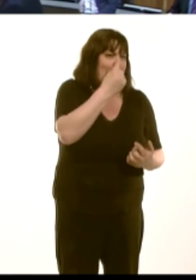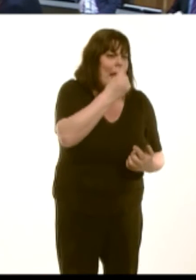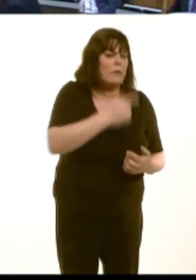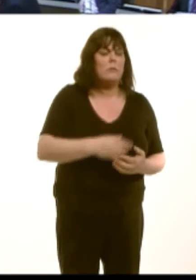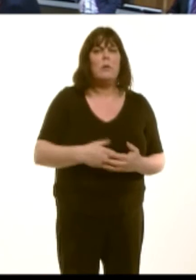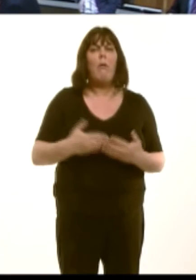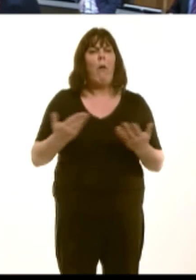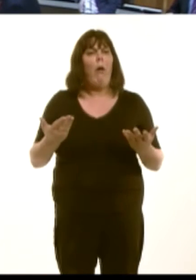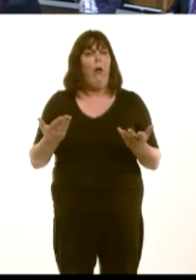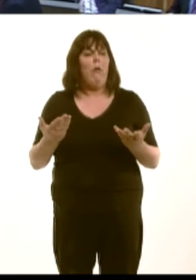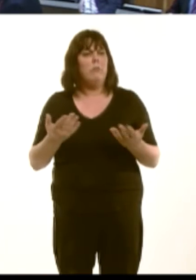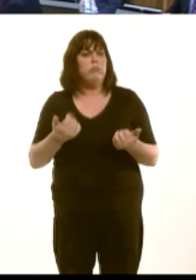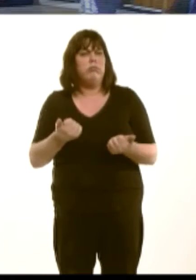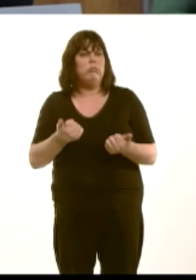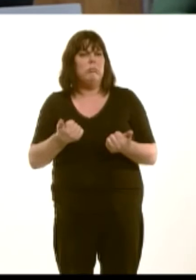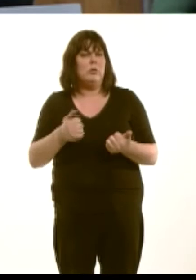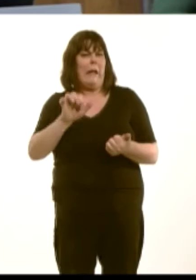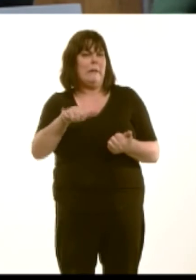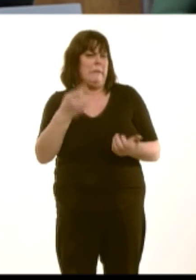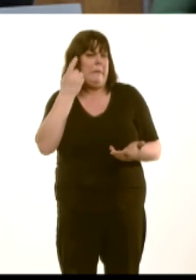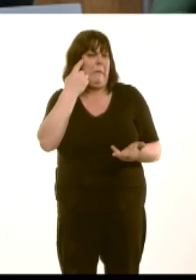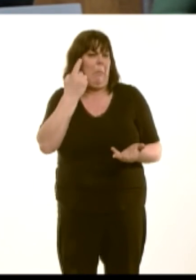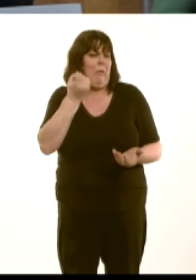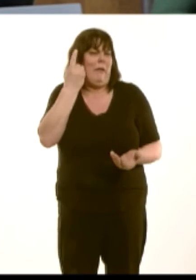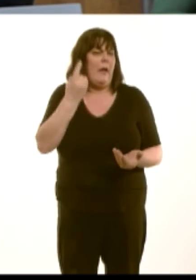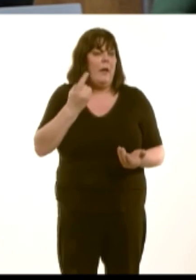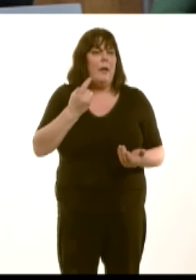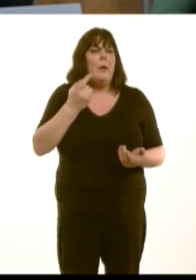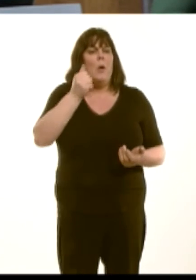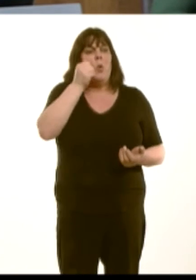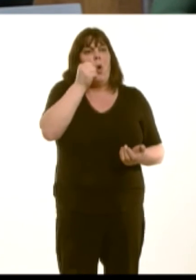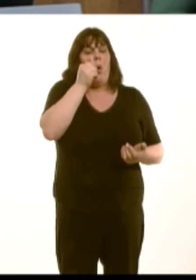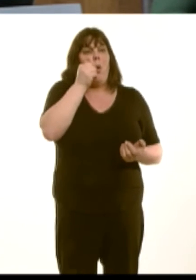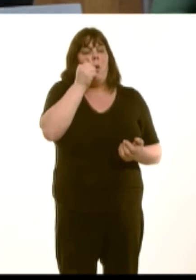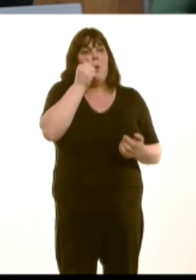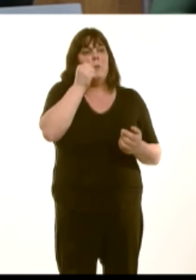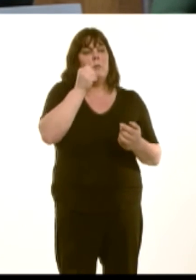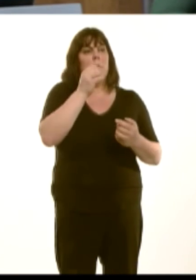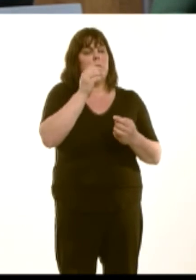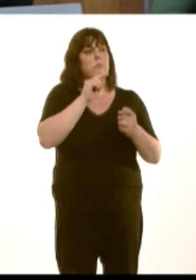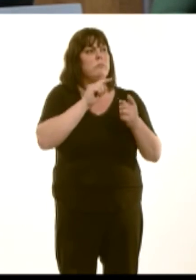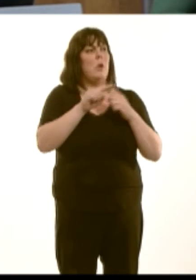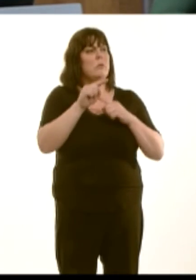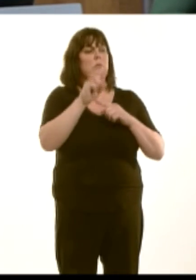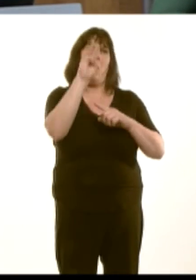dros Gymru yn gyfan gwbl. Beth yr ydym niín moyn sicrhau yw ein bod yn gweld y cysondeb yna dros Gymru, er lles